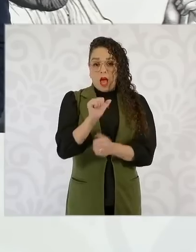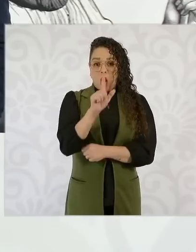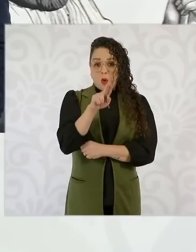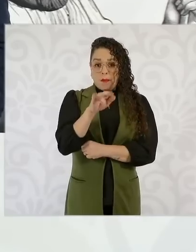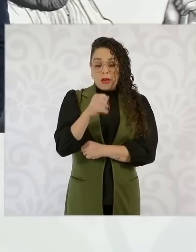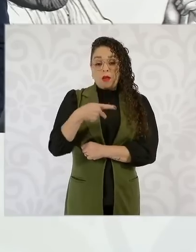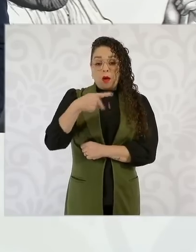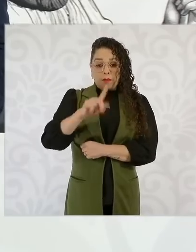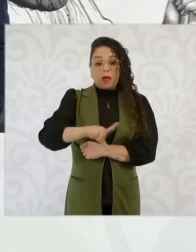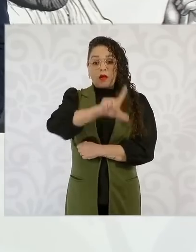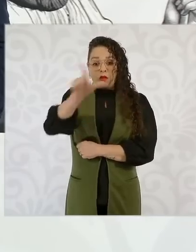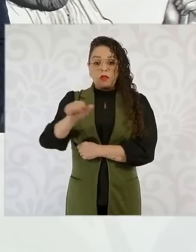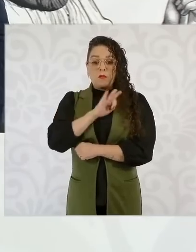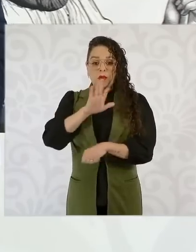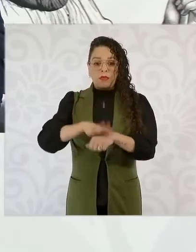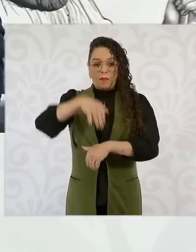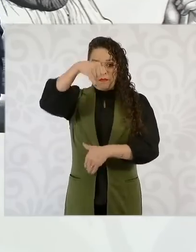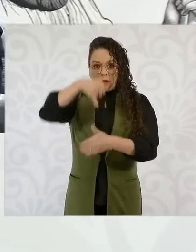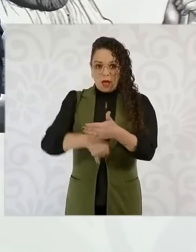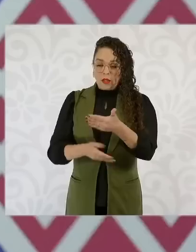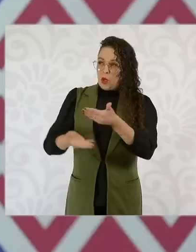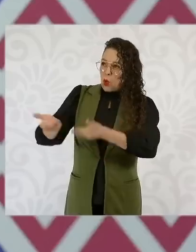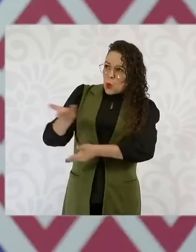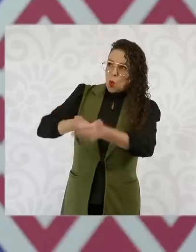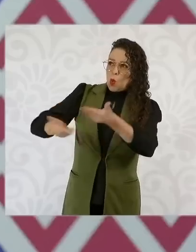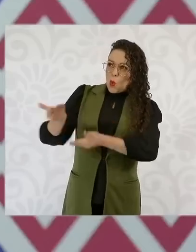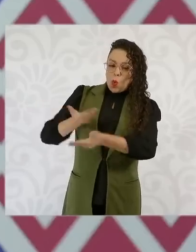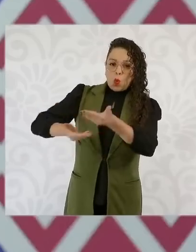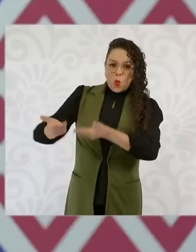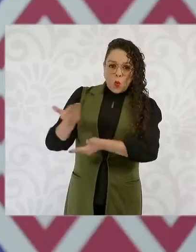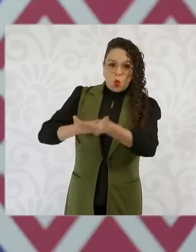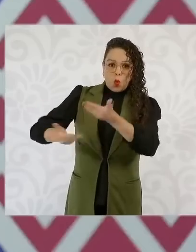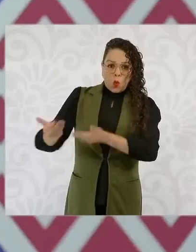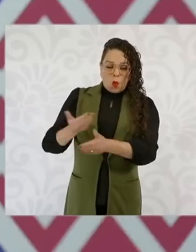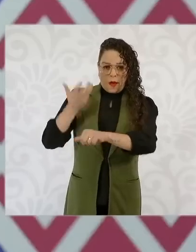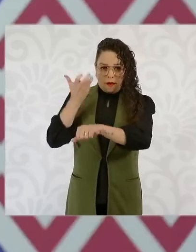entre los dos países estos últimos años y qué conviene hacer que es lo que nos ha pedido la